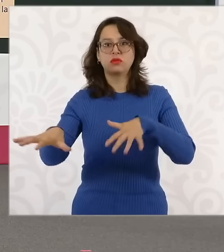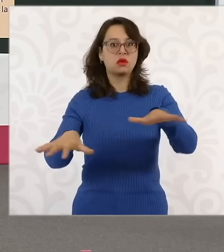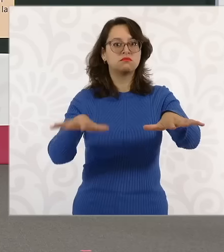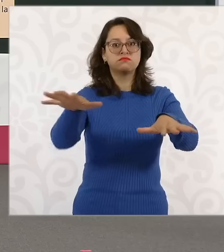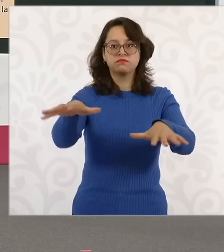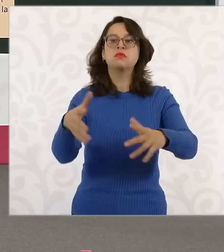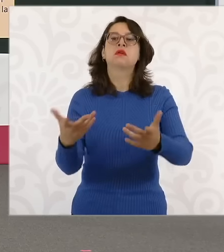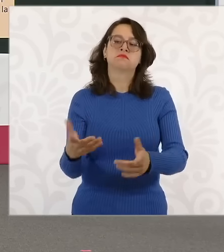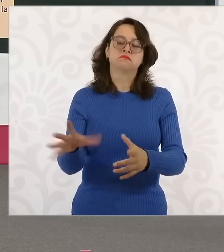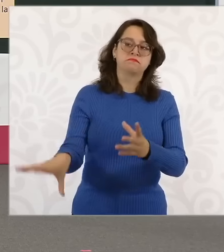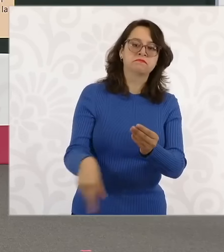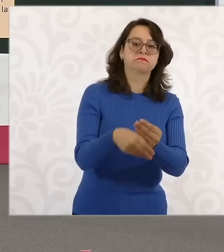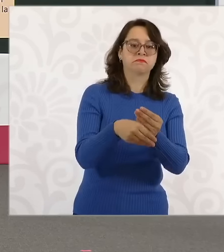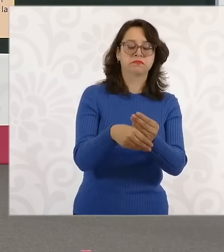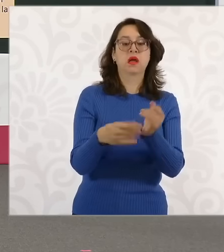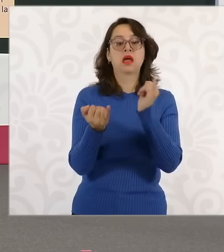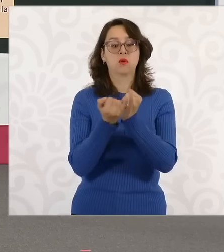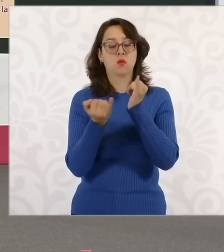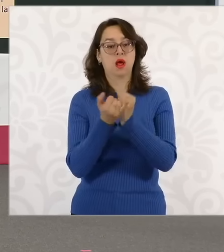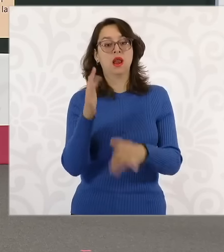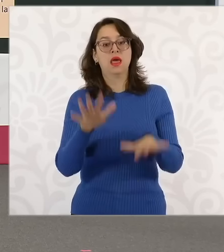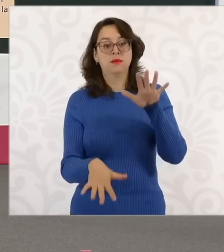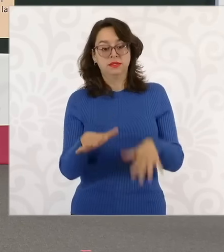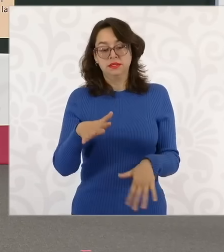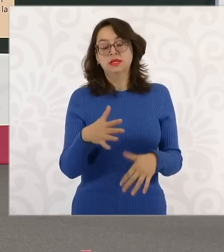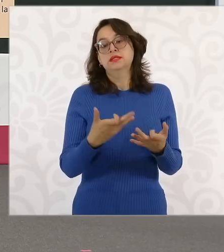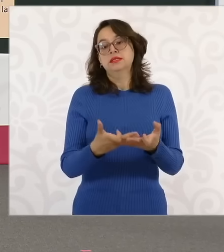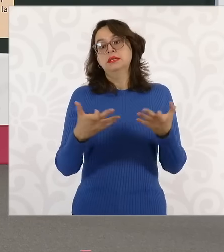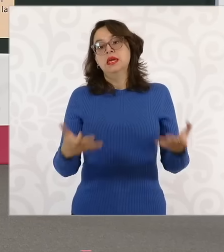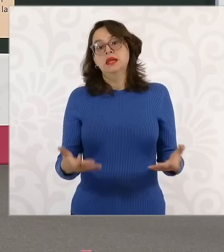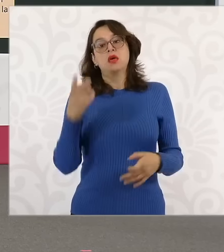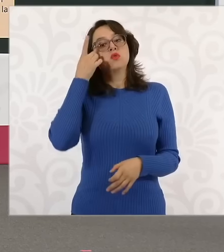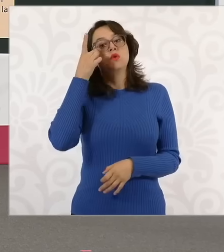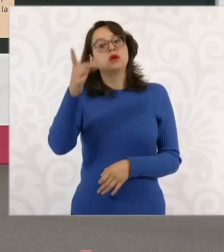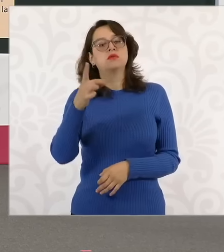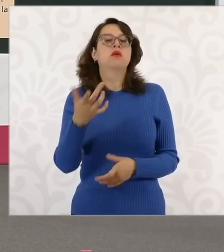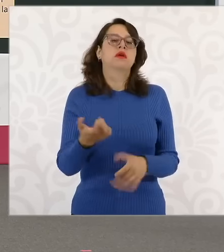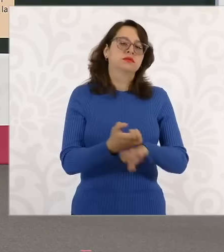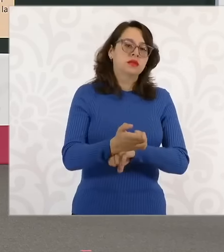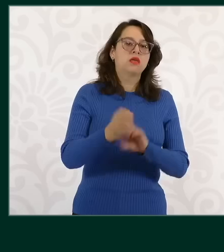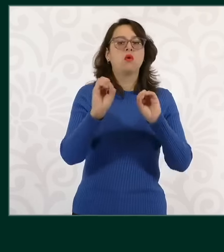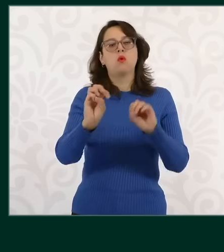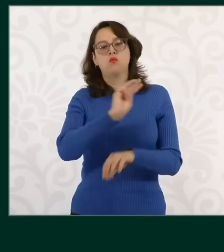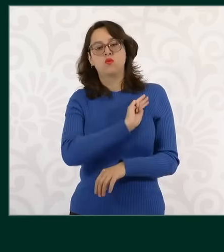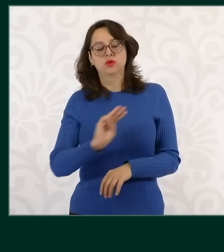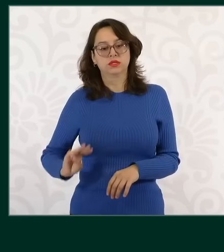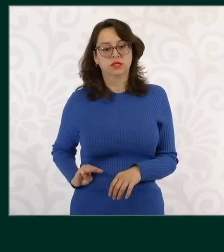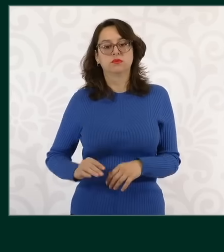reservas territoriales de los gobiernos estatales y municipales. Una vez que se define esta eh esta